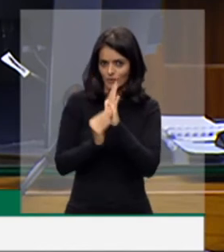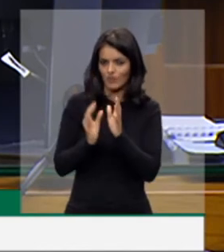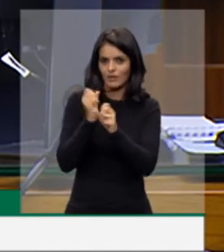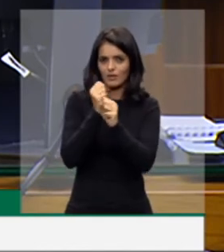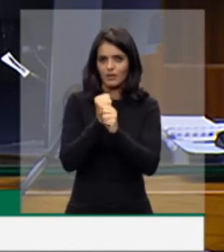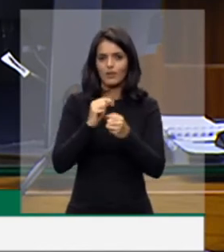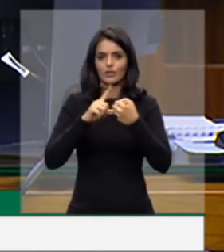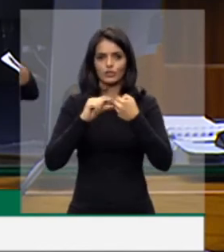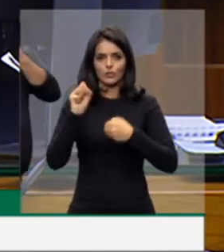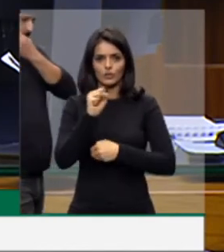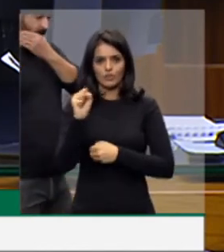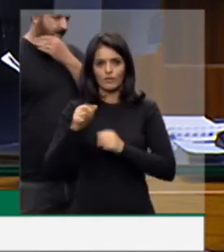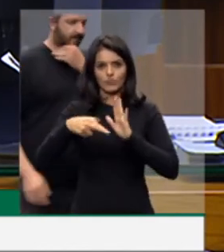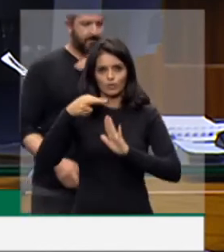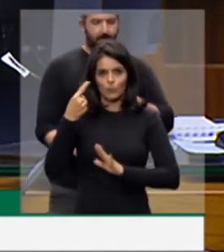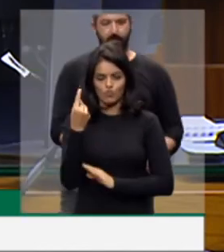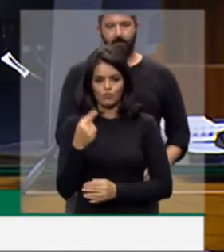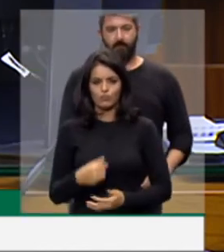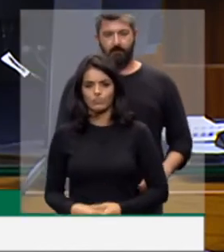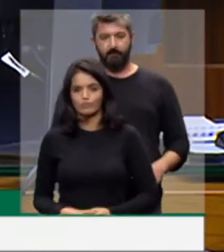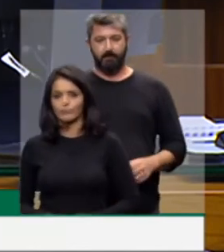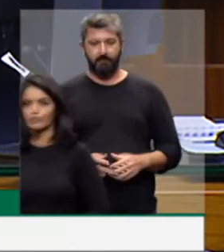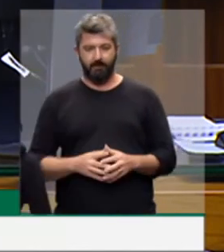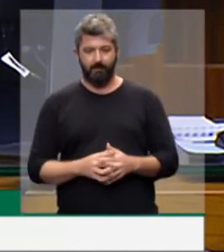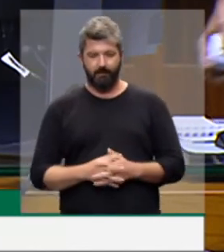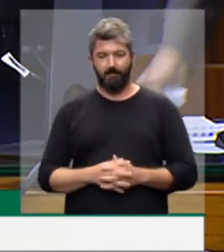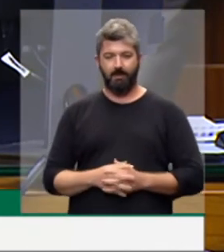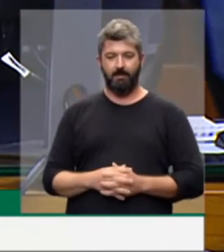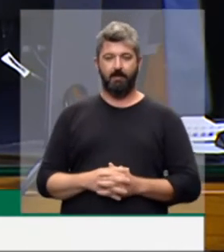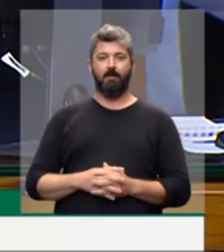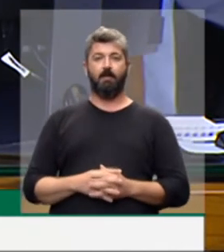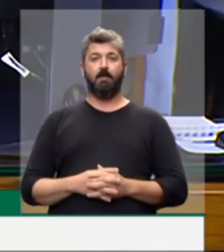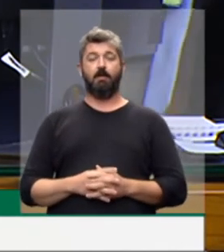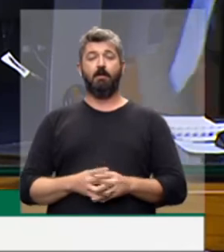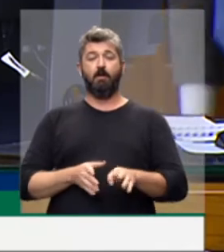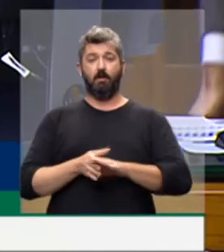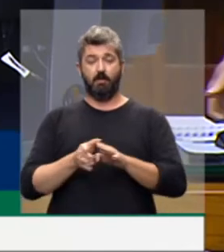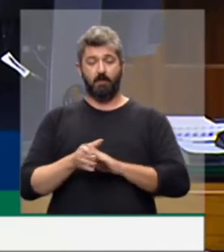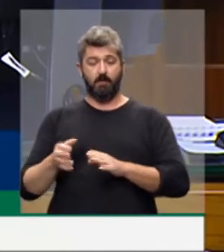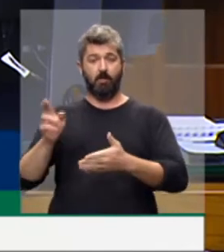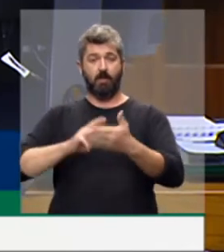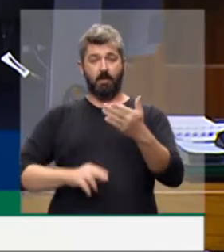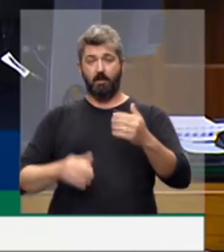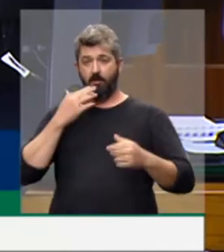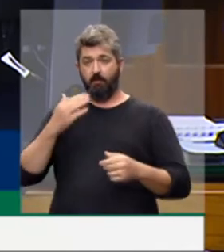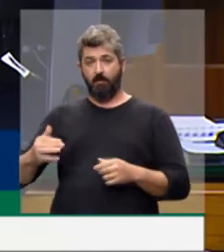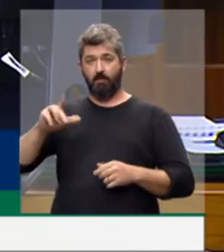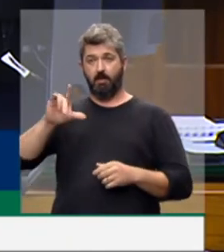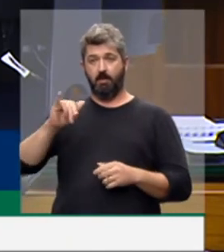ENTENDIMENTO AOS PRESSUPOSTOS CONSTITUCIONAIS, DE RELEVÂNCIA E URGÊNCIA DE SUA ADEQUAÇÃO FINANCEIRA, NOS TERMOS DO ARTIGO OITAVO DA